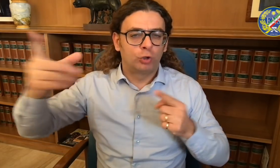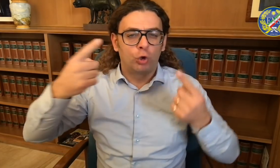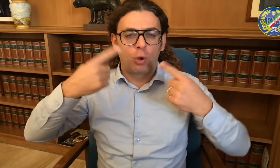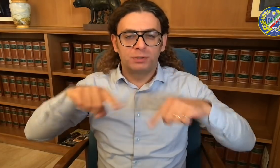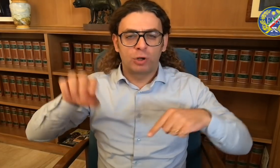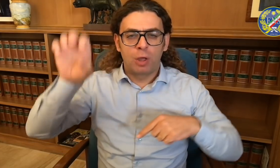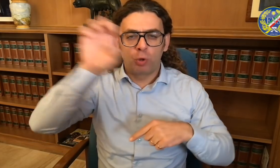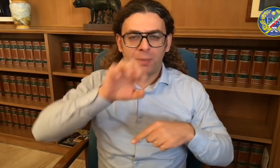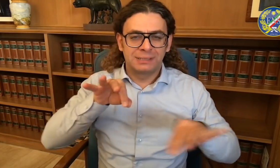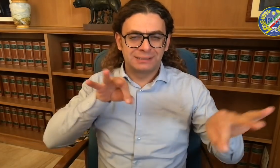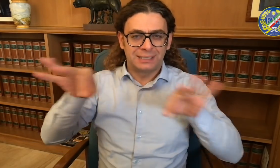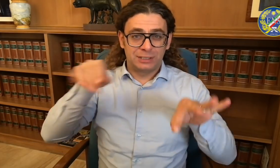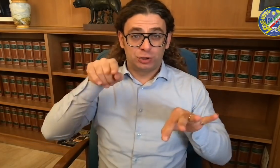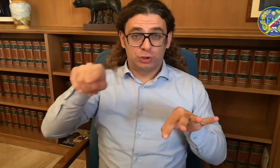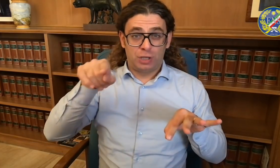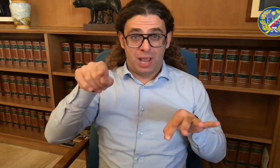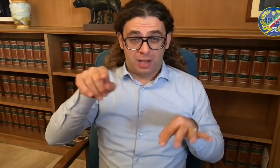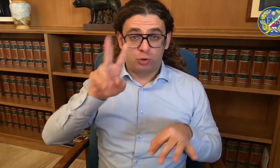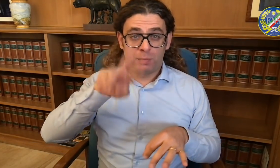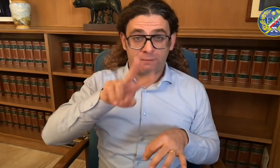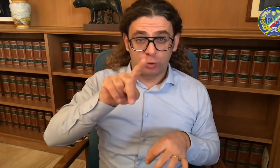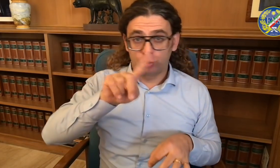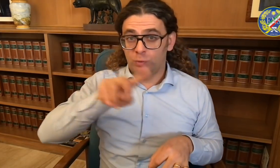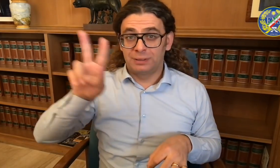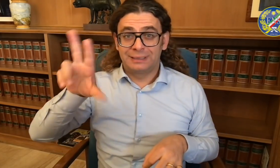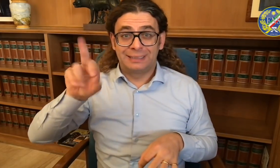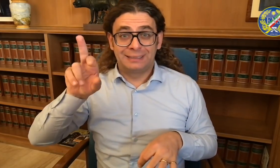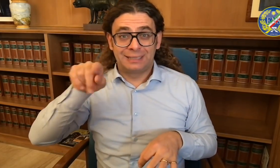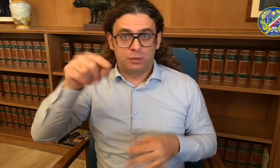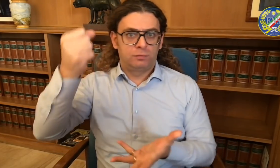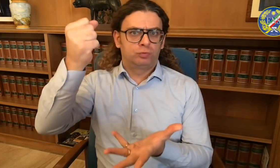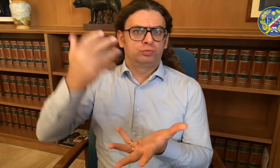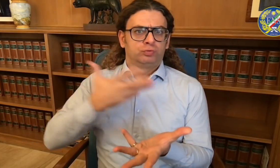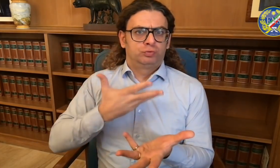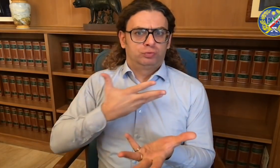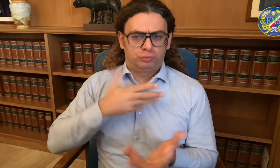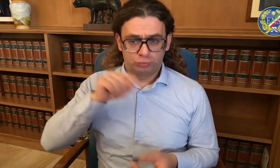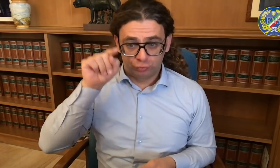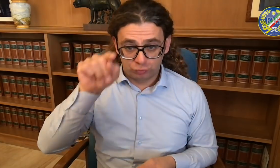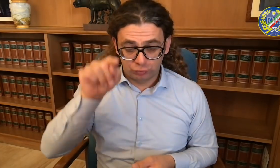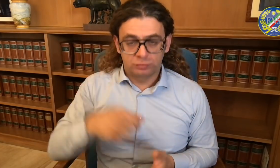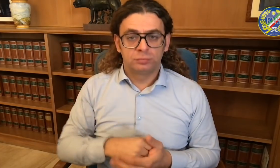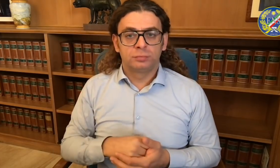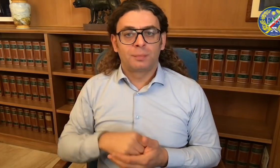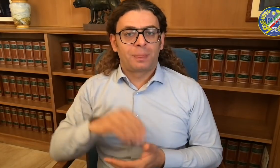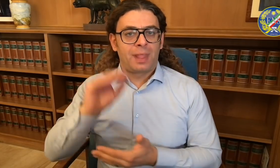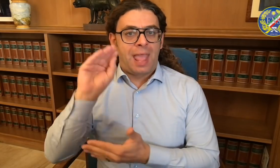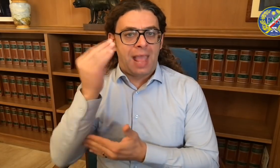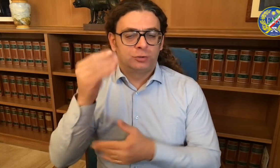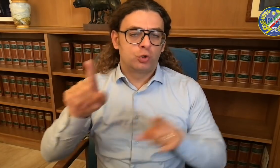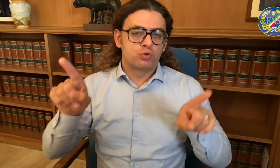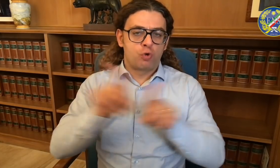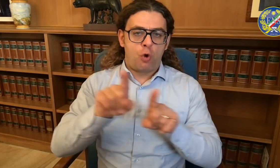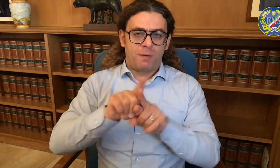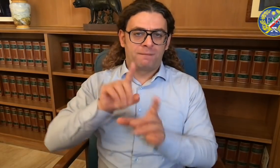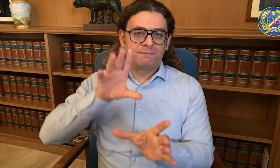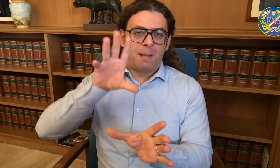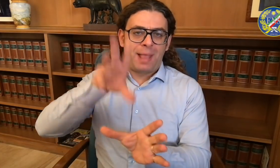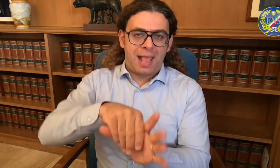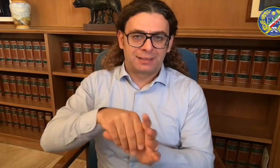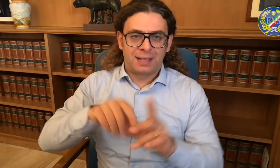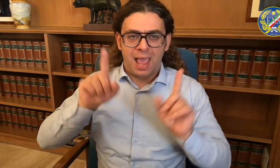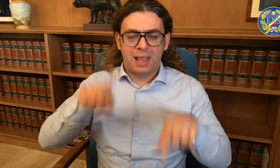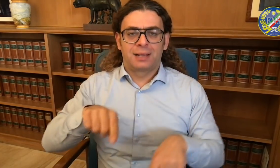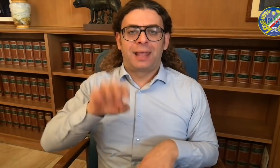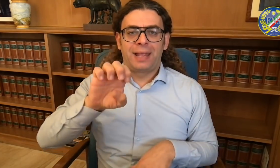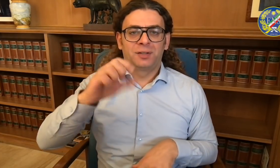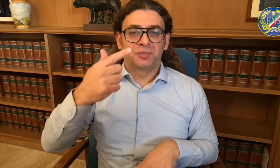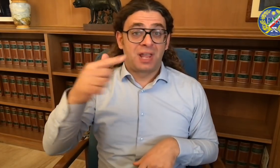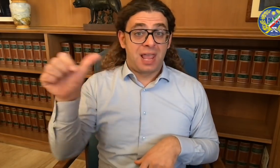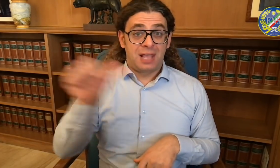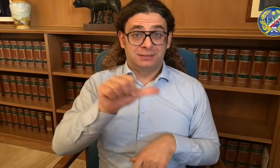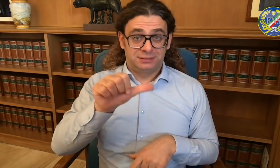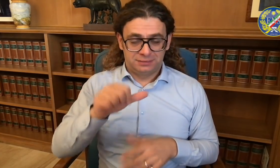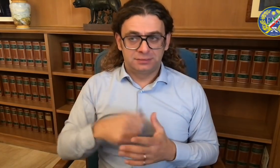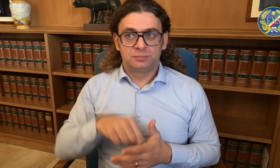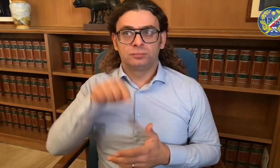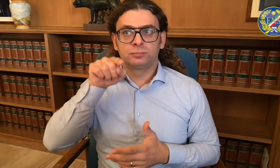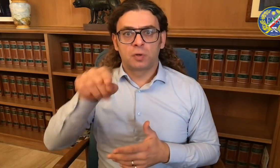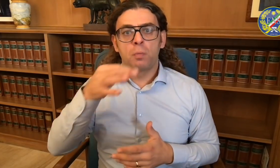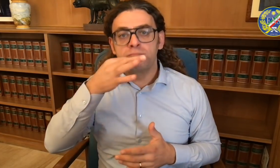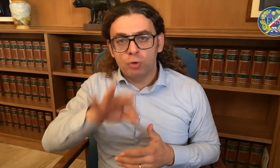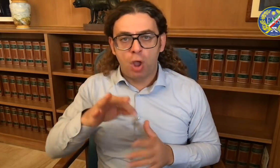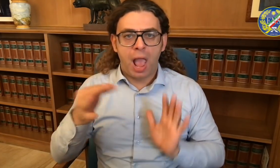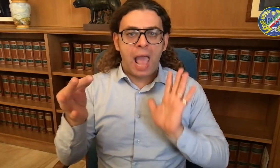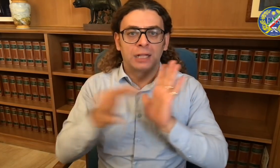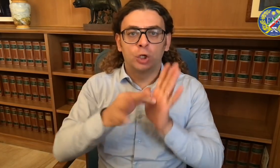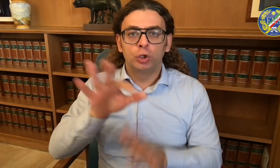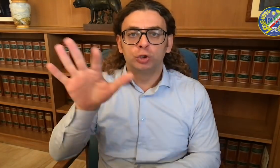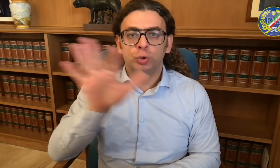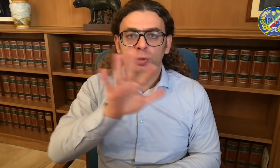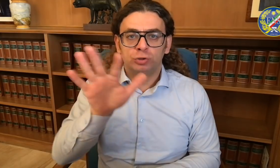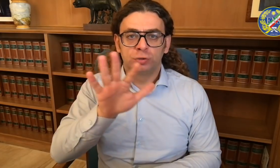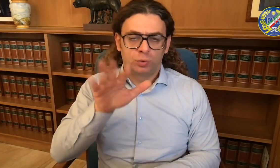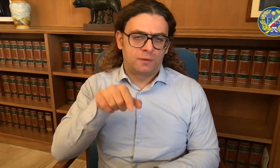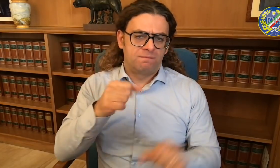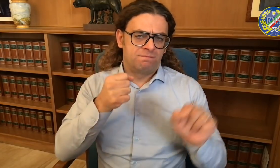o alla Strategia della Commissione Europea 2021-2030, che pure prevede un fondo. Inoltre l’ENS, facendo parte degli ETS a norma del famoso articolo 55 può